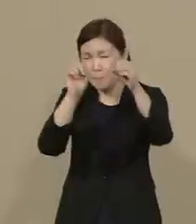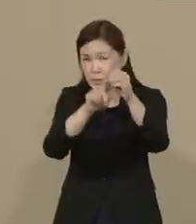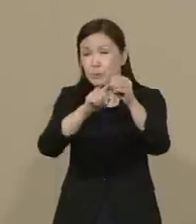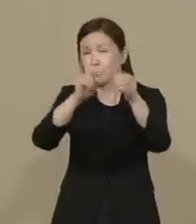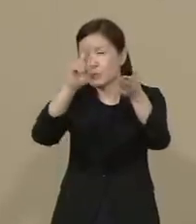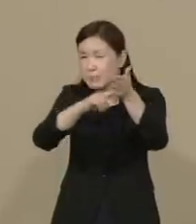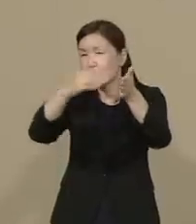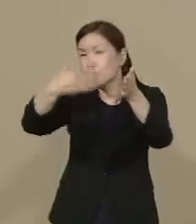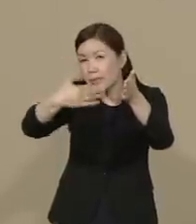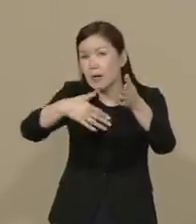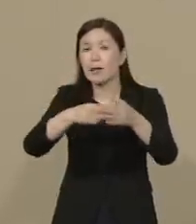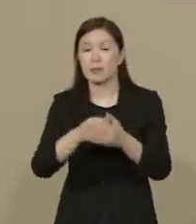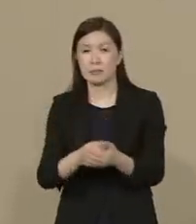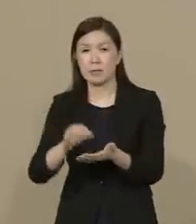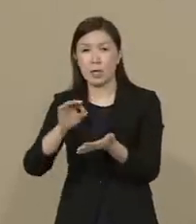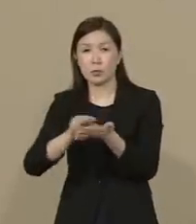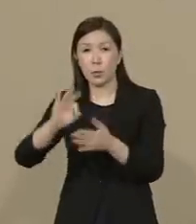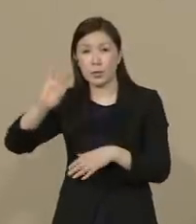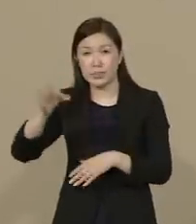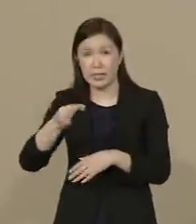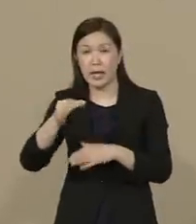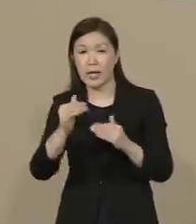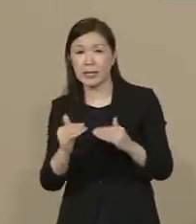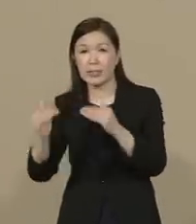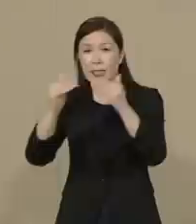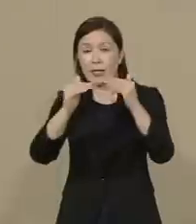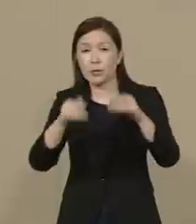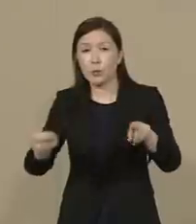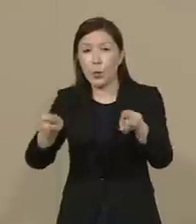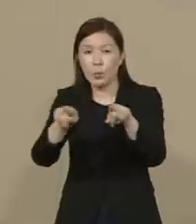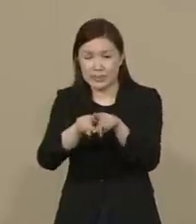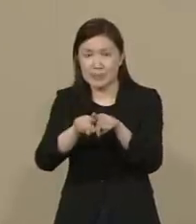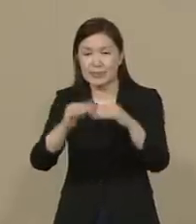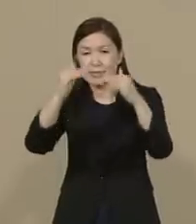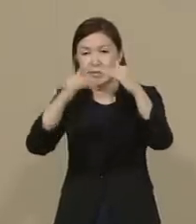消費税率引き上げと同時に 軽減税率を導入するには